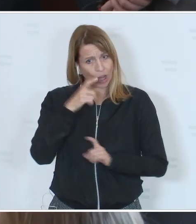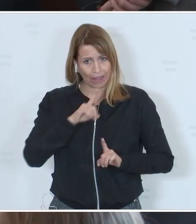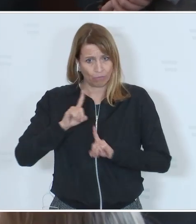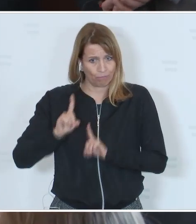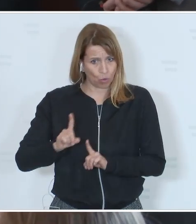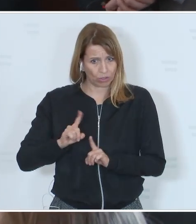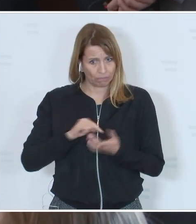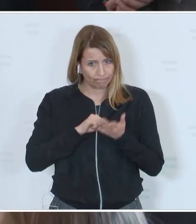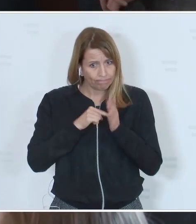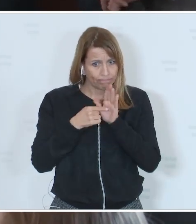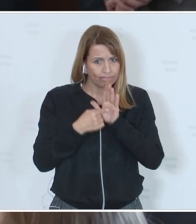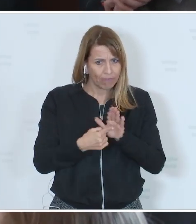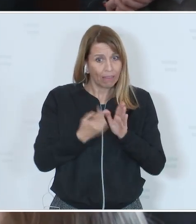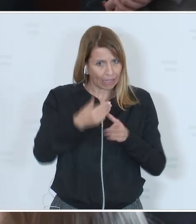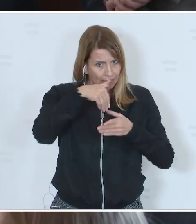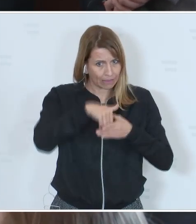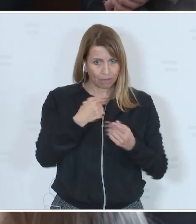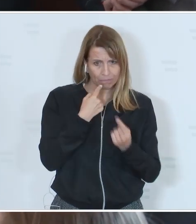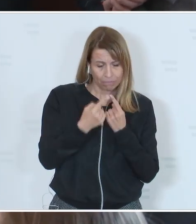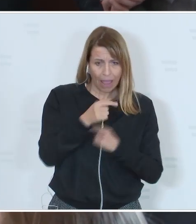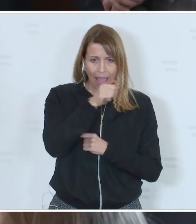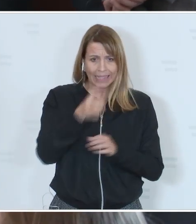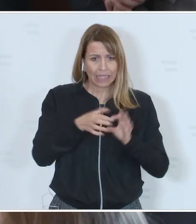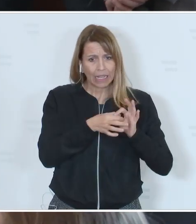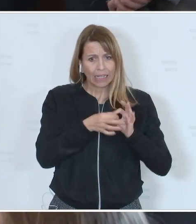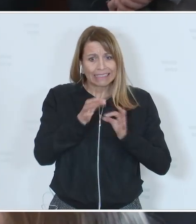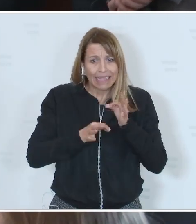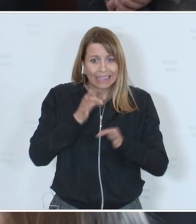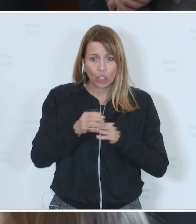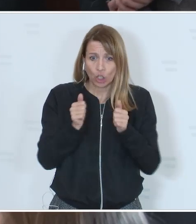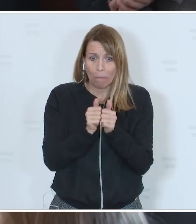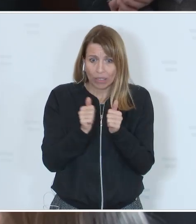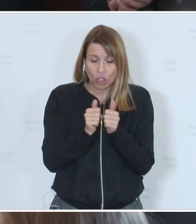wie Sie gesagt haben: Es geht um strategische Partnerschaften auf europäischer Ebene. Wenn